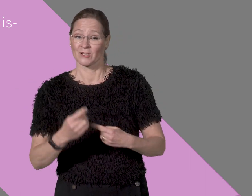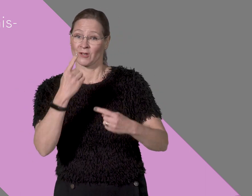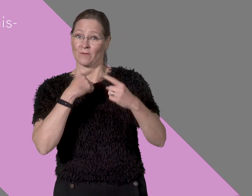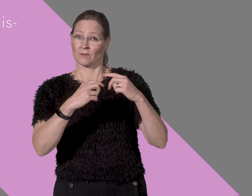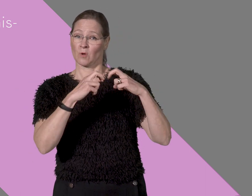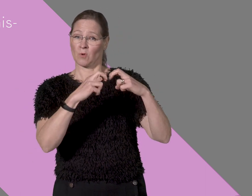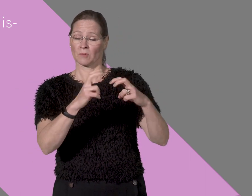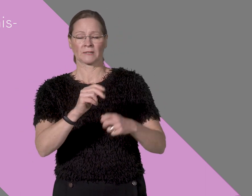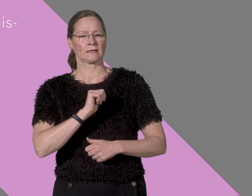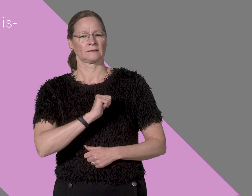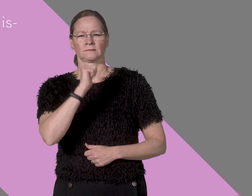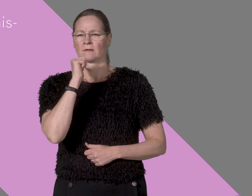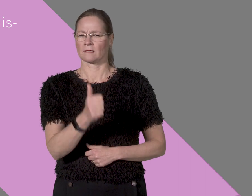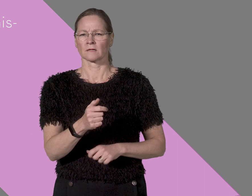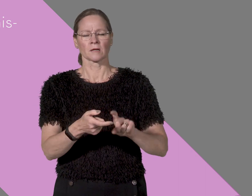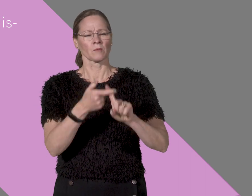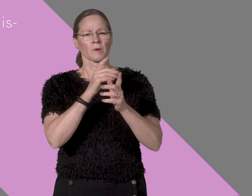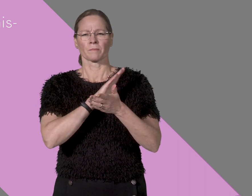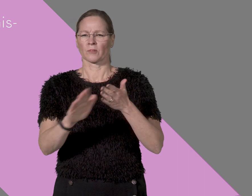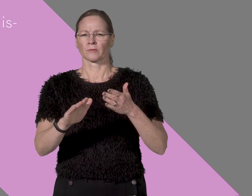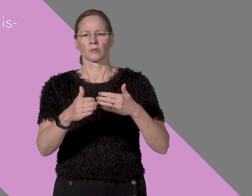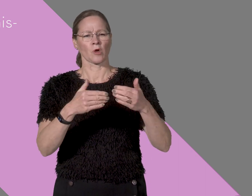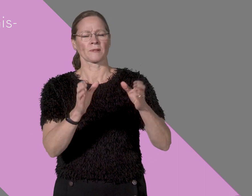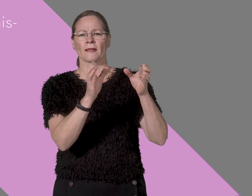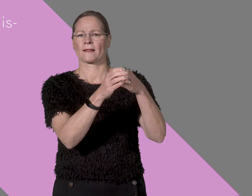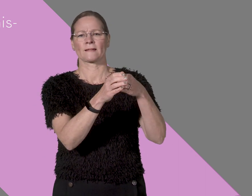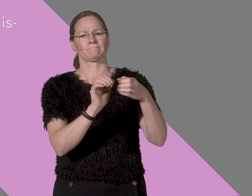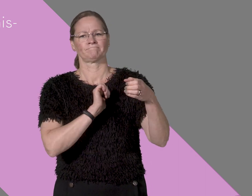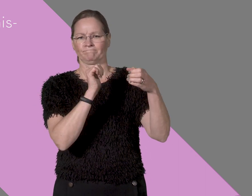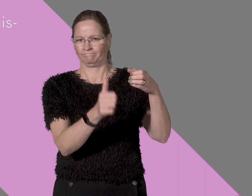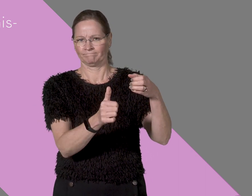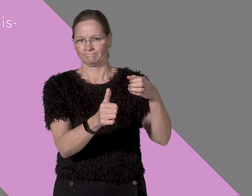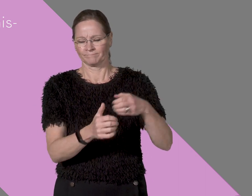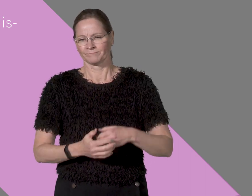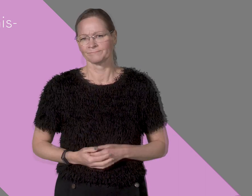ja kyseessä on itsenäinen ja riippumaton toimielin.